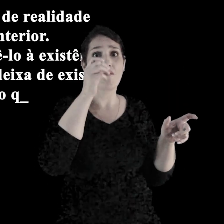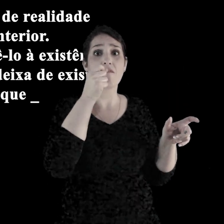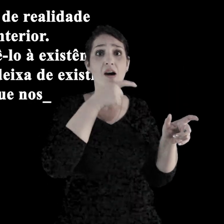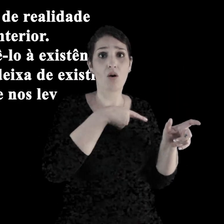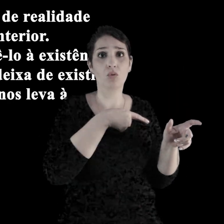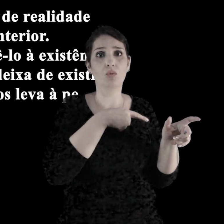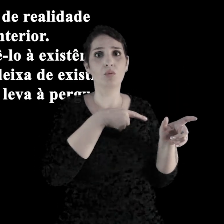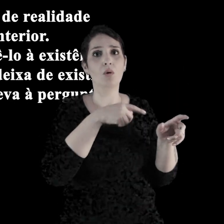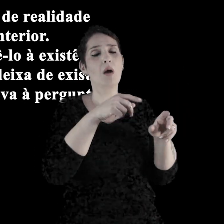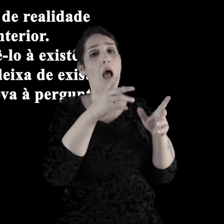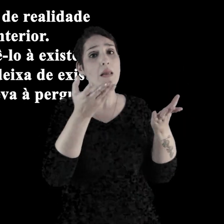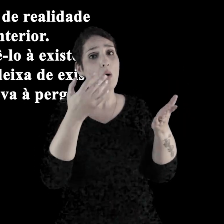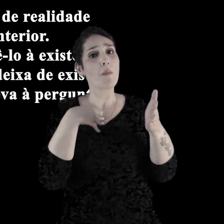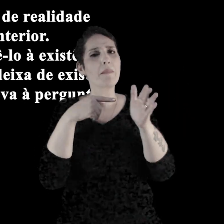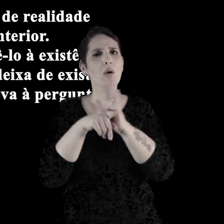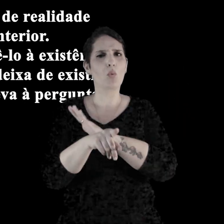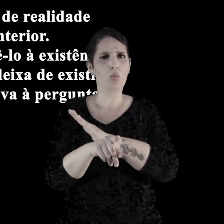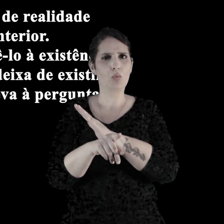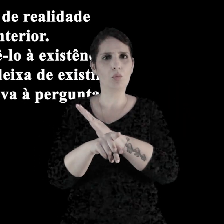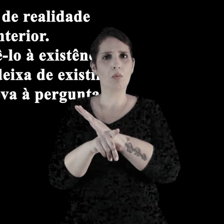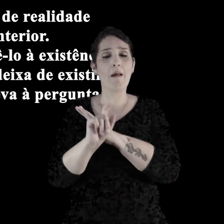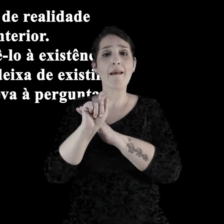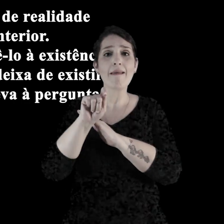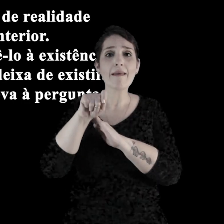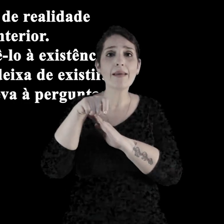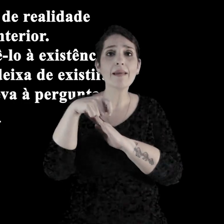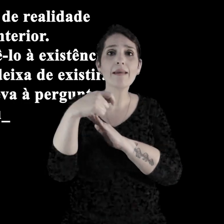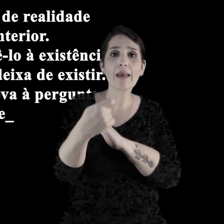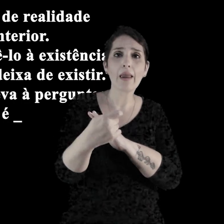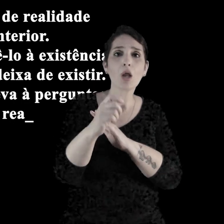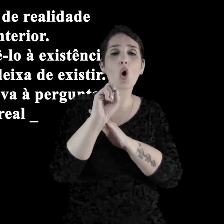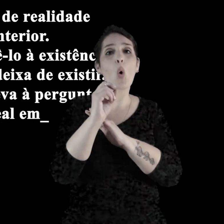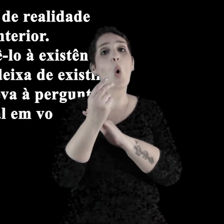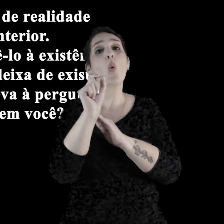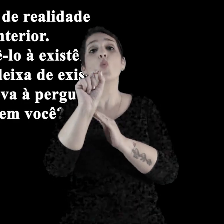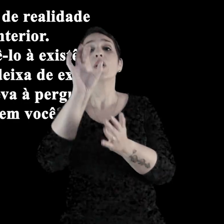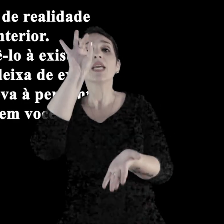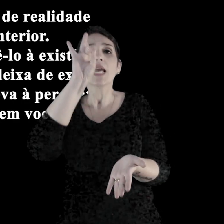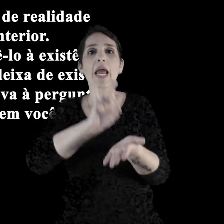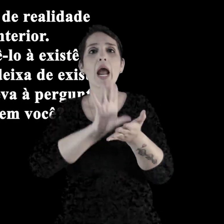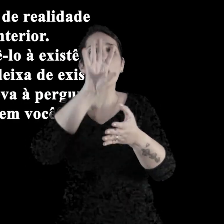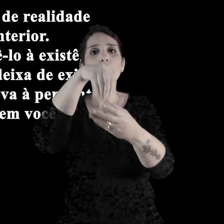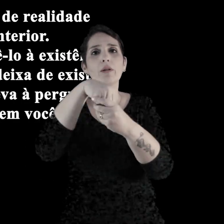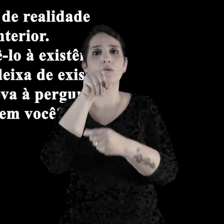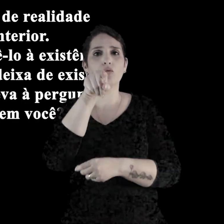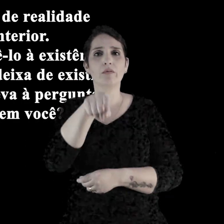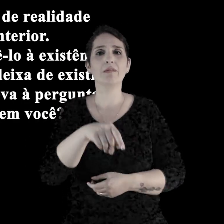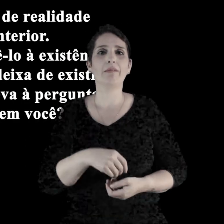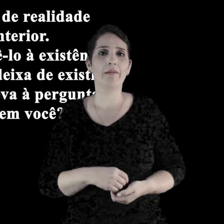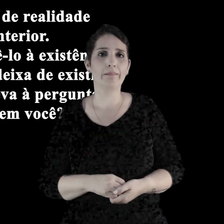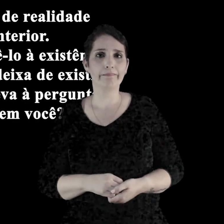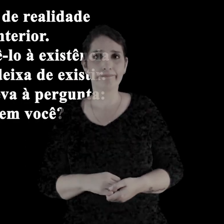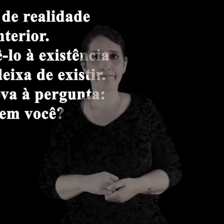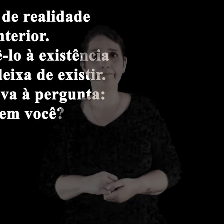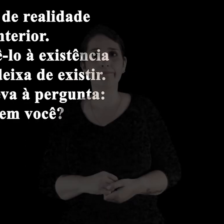O que nos leva à pergunta quem ou o que é real? É você?